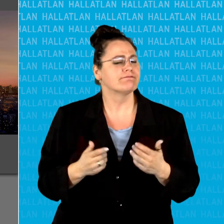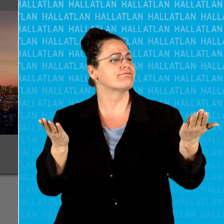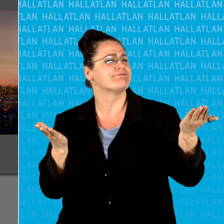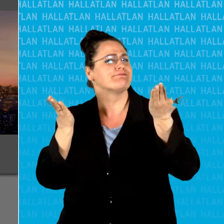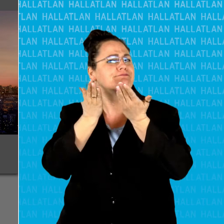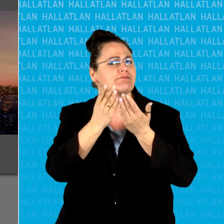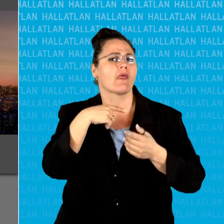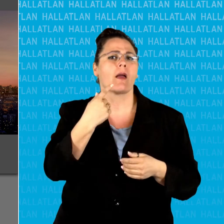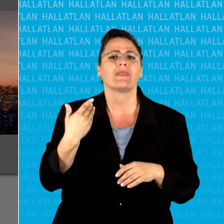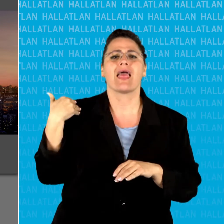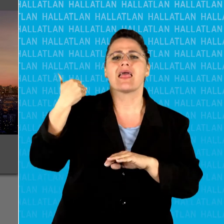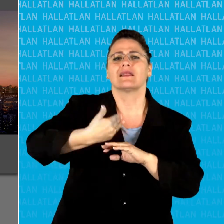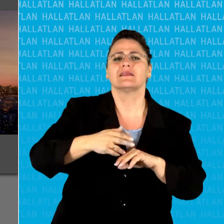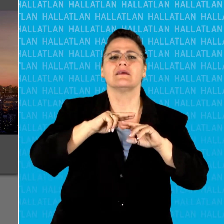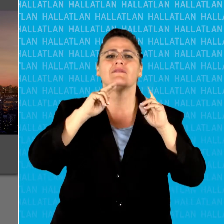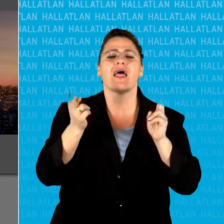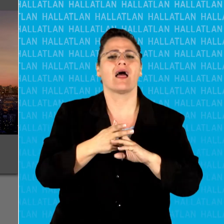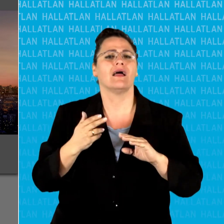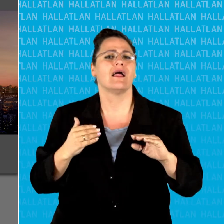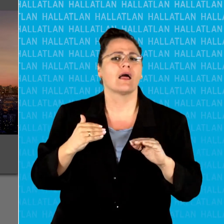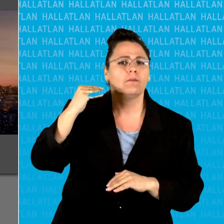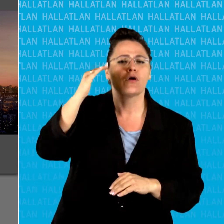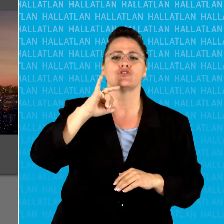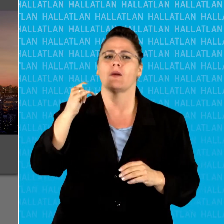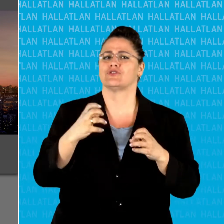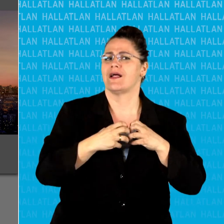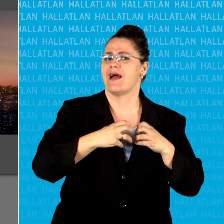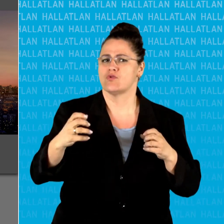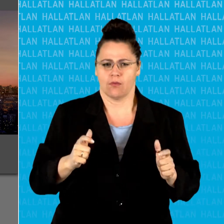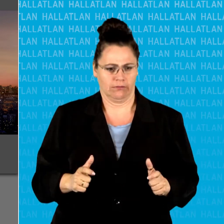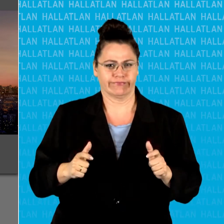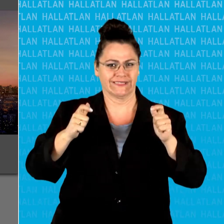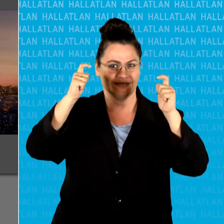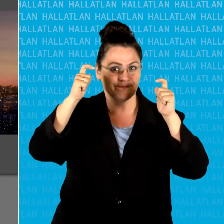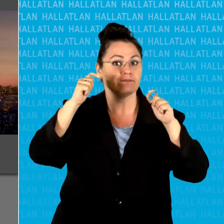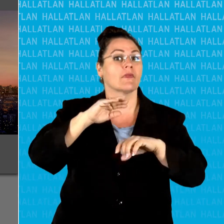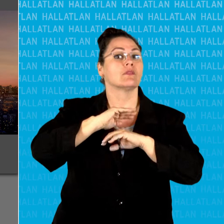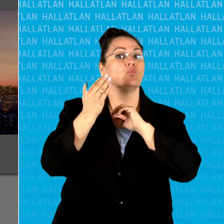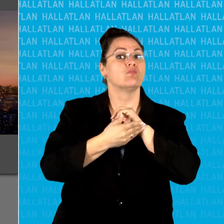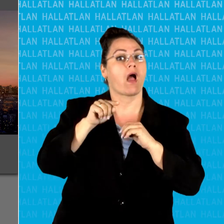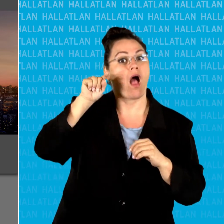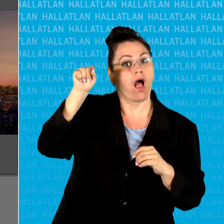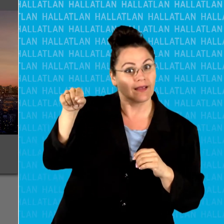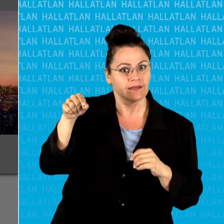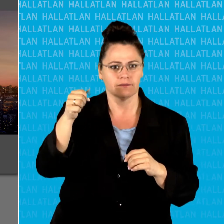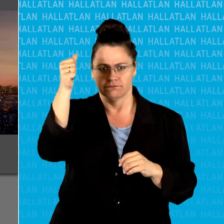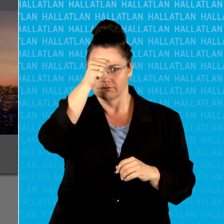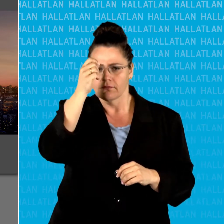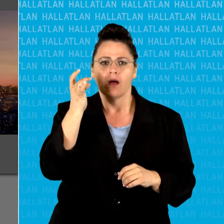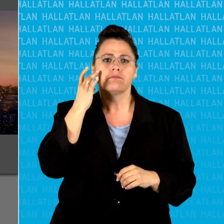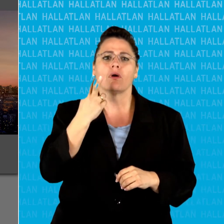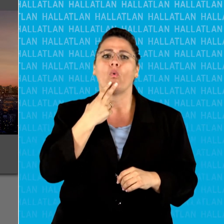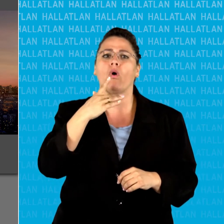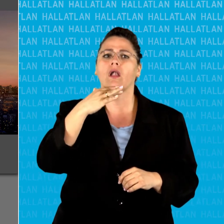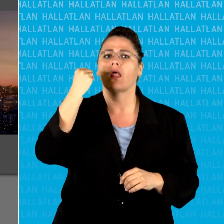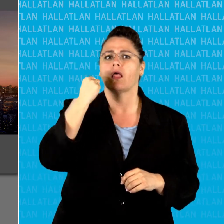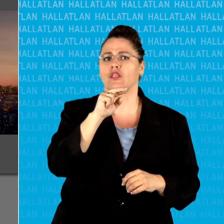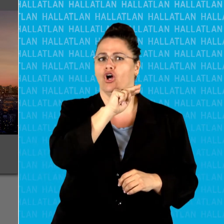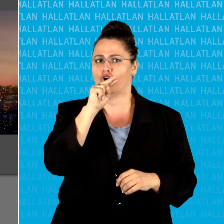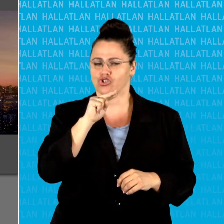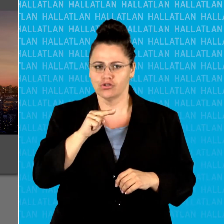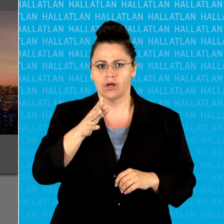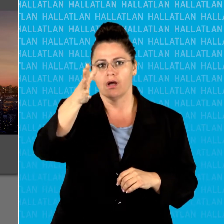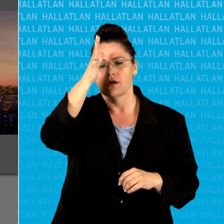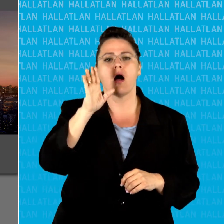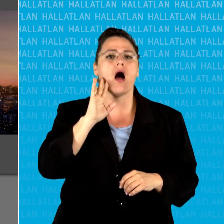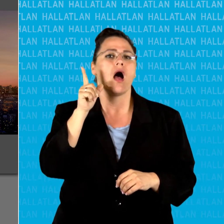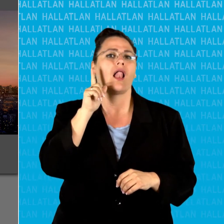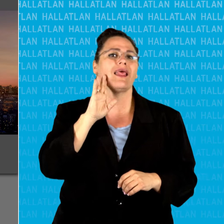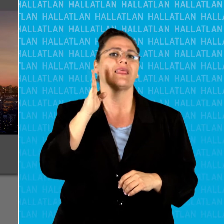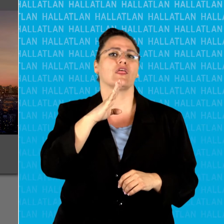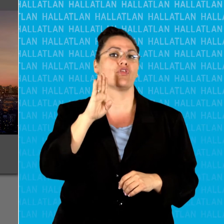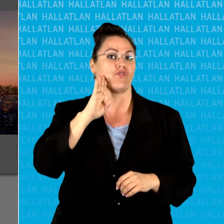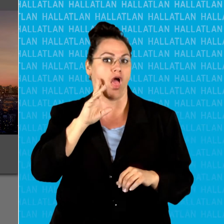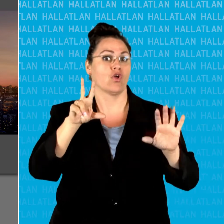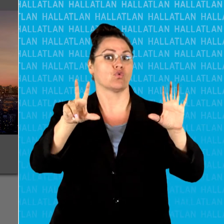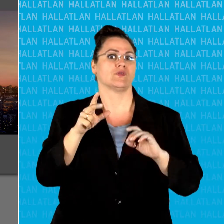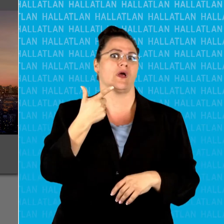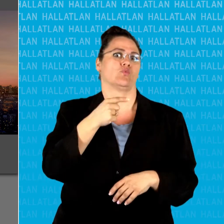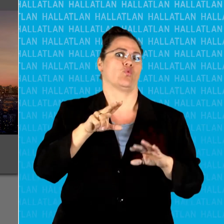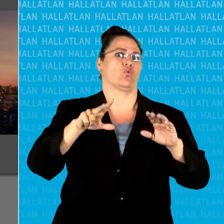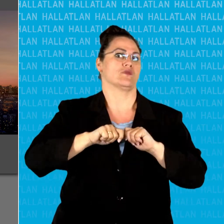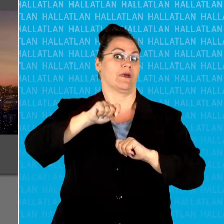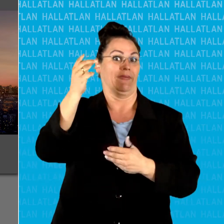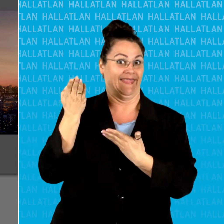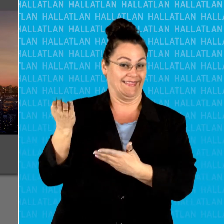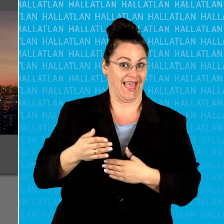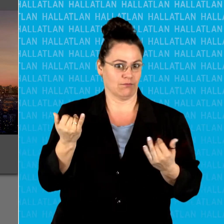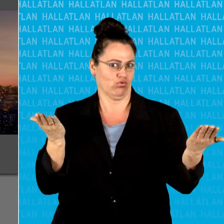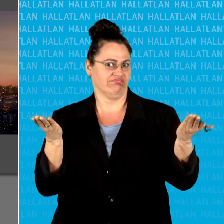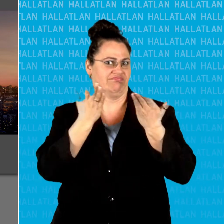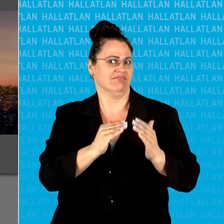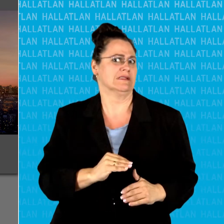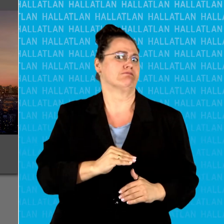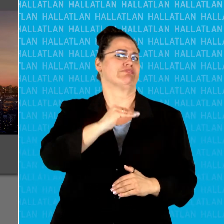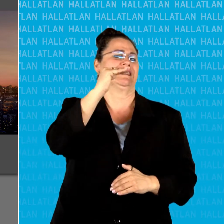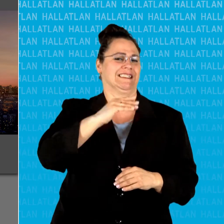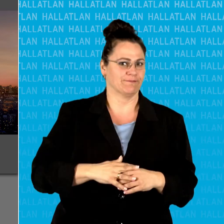Összehasonlításképp: a világ legmagasabb és egyben leghosszabb épülete, a Burdzs Kalifa 828 méteres.